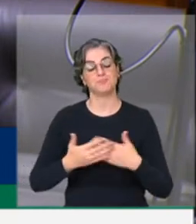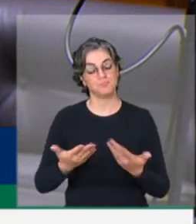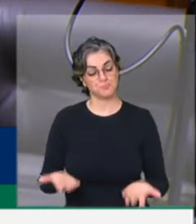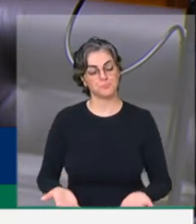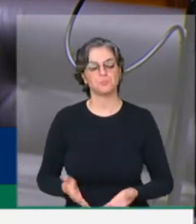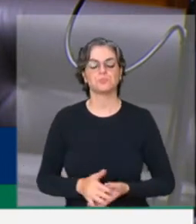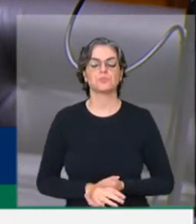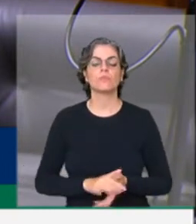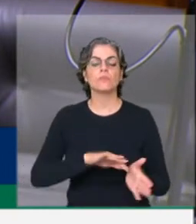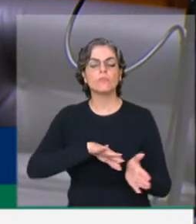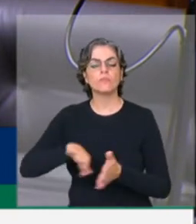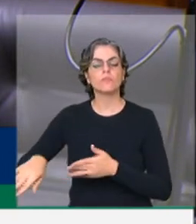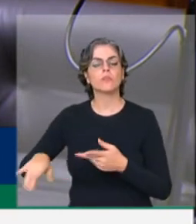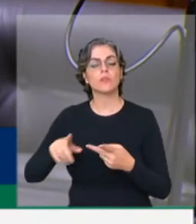TAMBÉM TEMOS O OUTRO